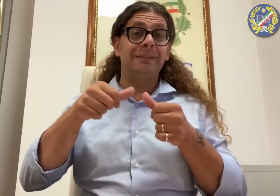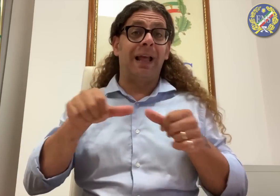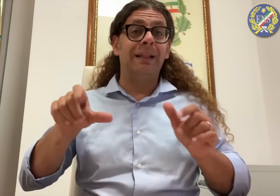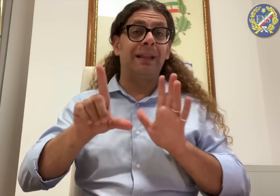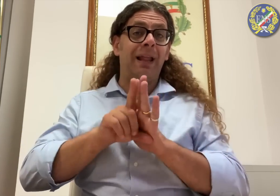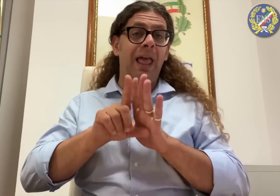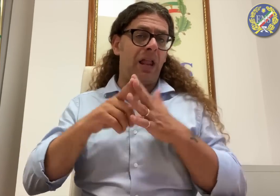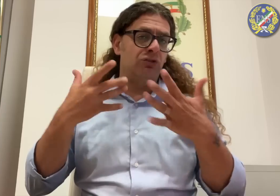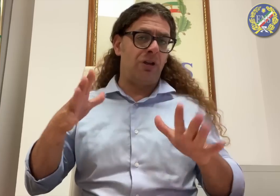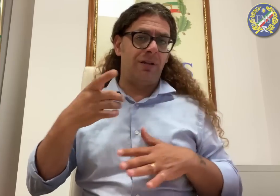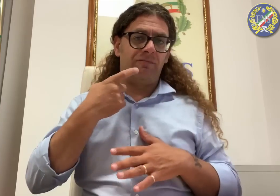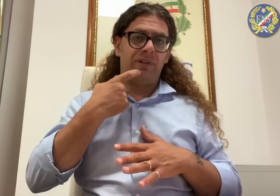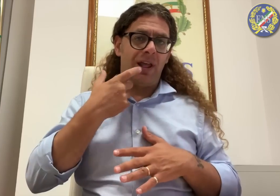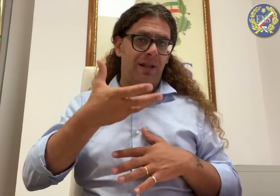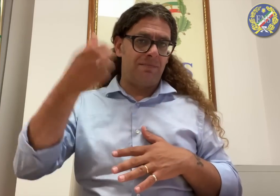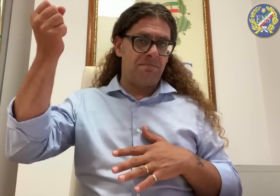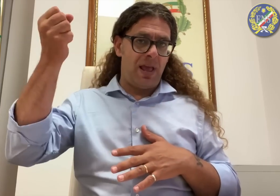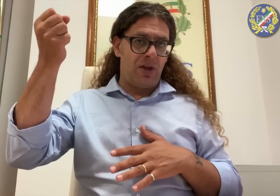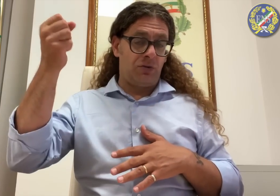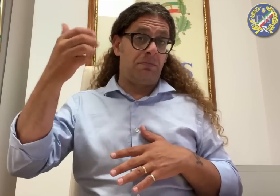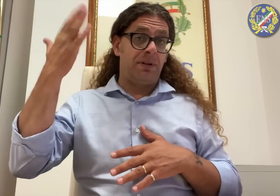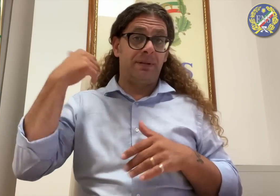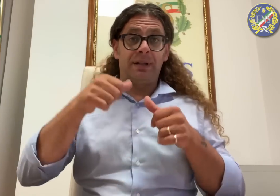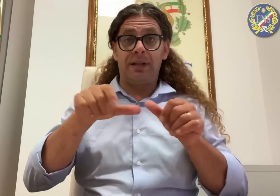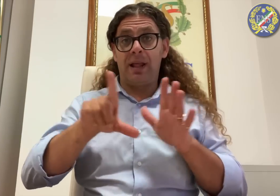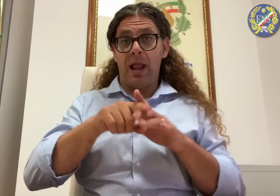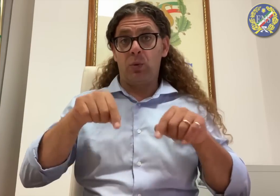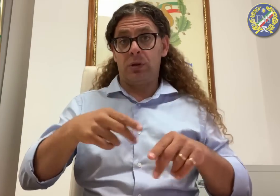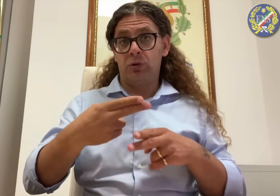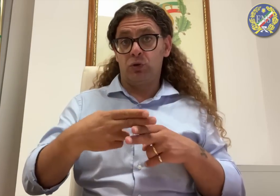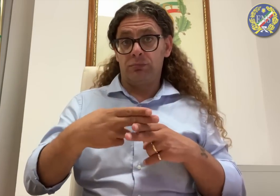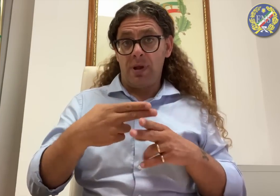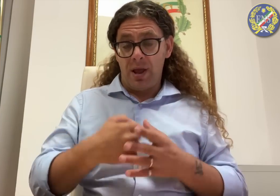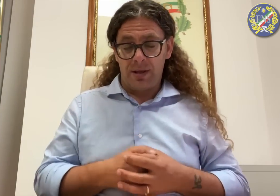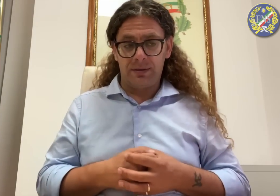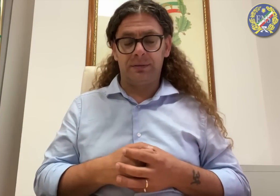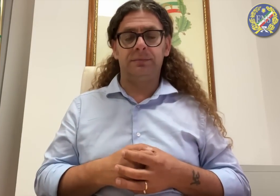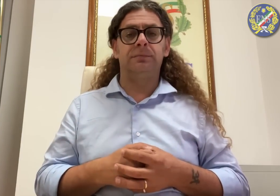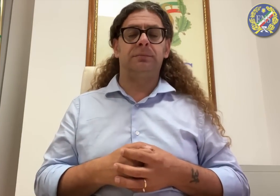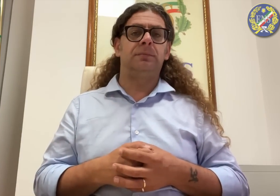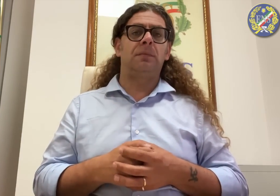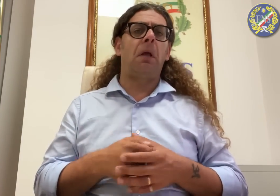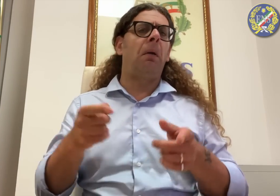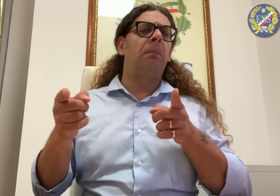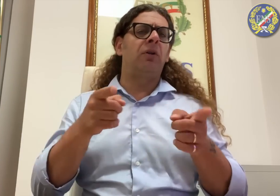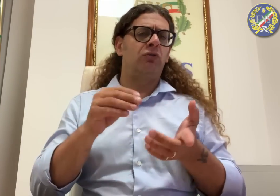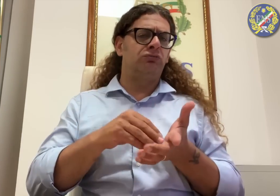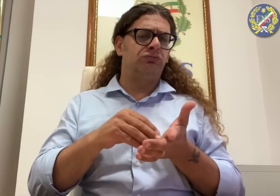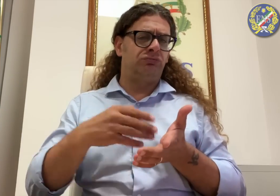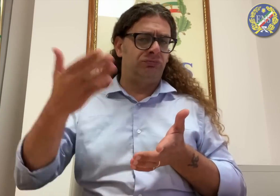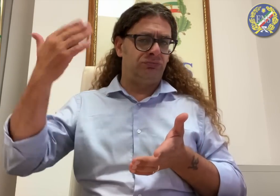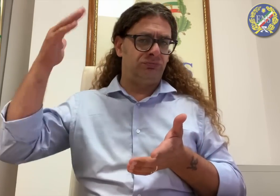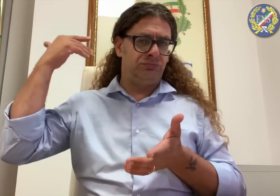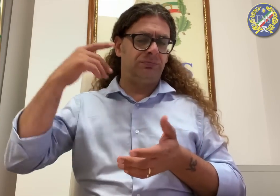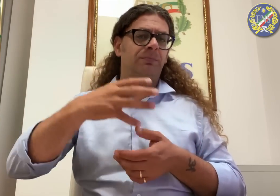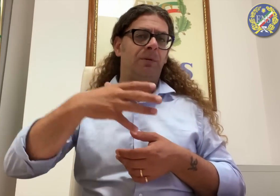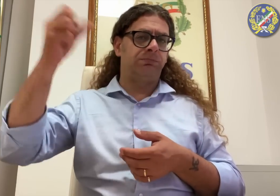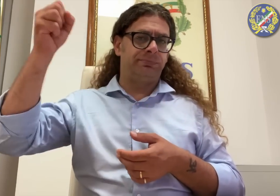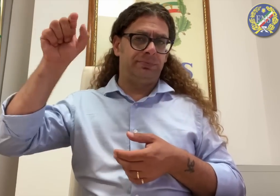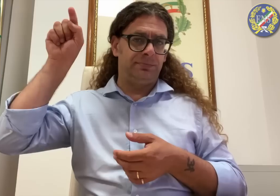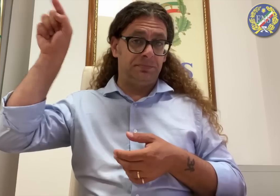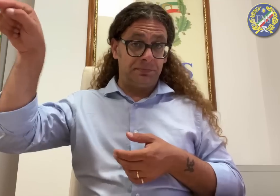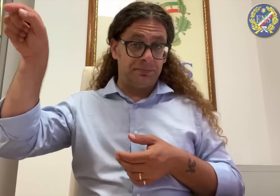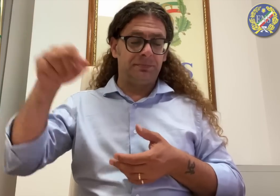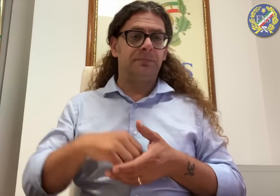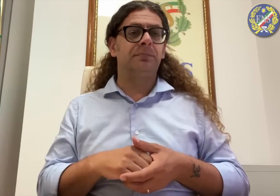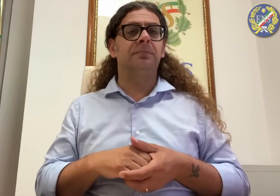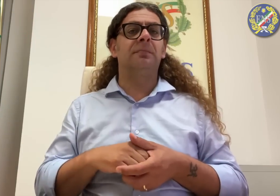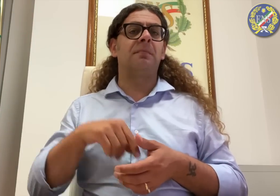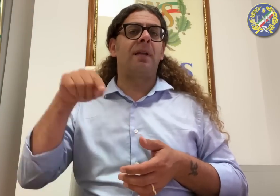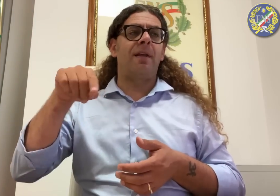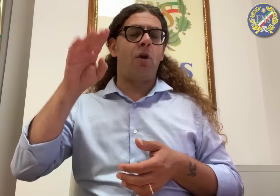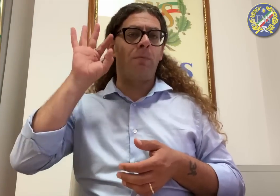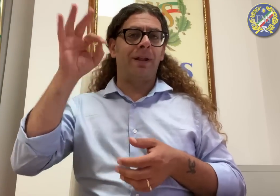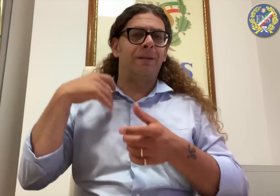creare una “filiale” qui. La sede legale attualmente è in Finlandia (a Helsinki), un tempo era qui a Roma, successivamente fu trasferita lì,